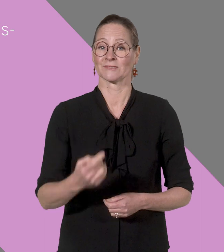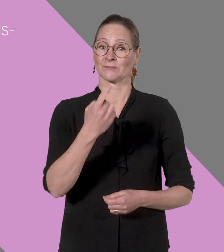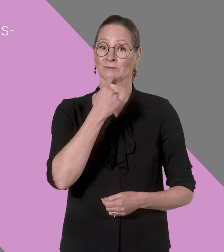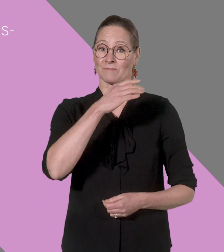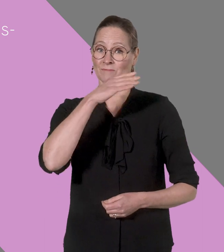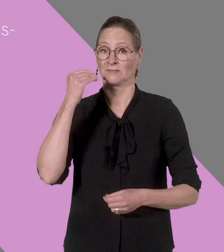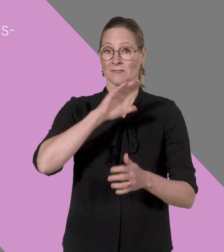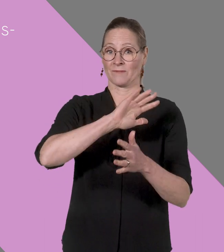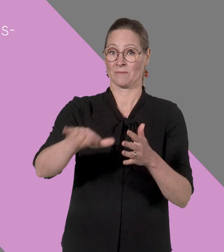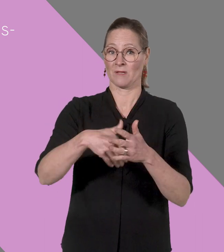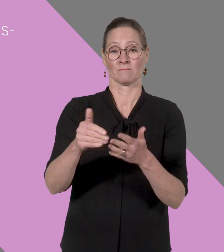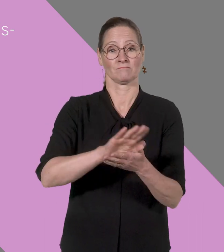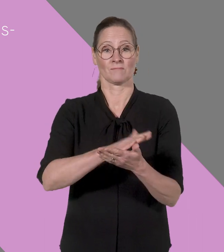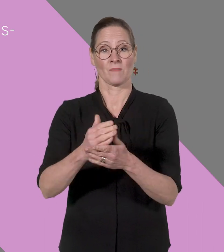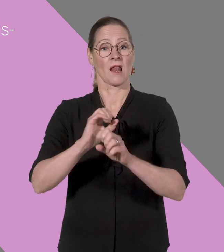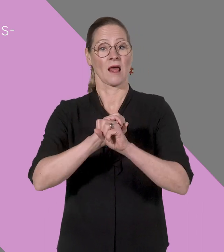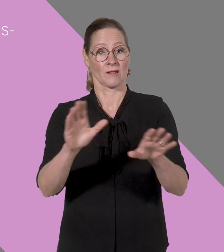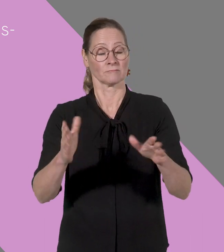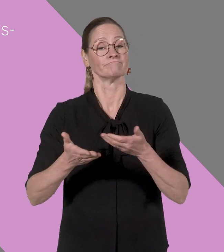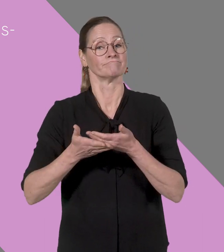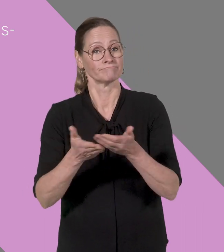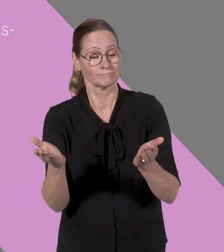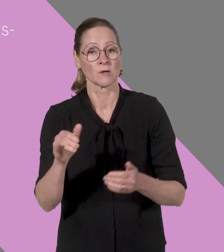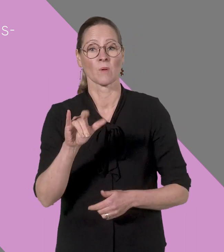Suomenruotsalaiselle viittomakielelle tulkattava lähetys esitetään -